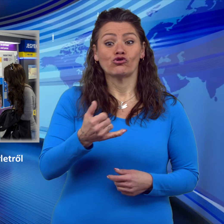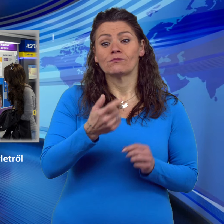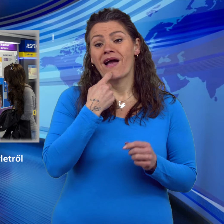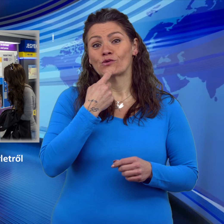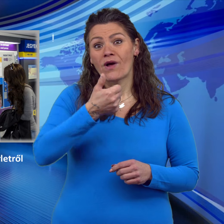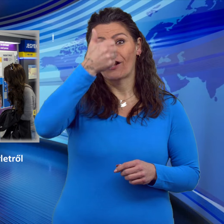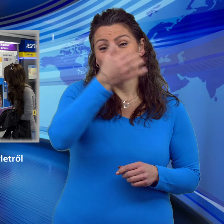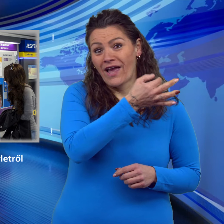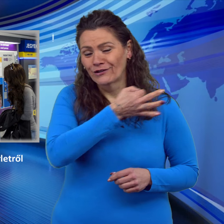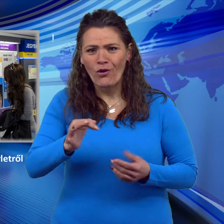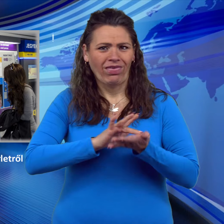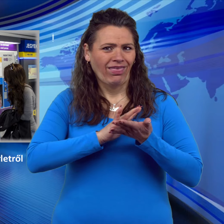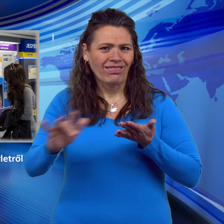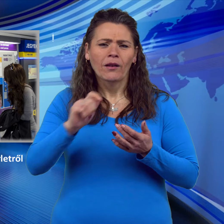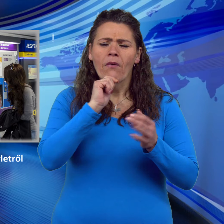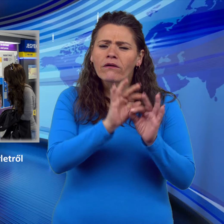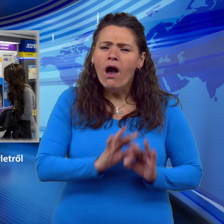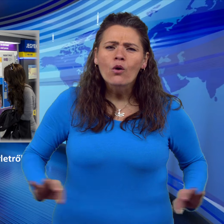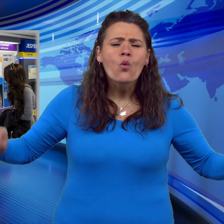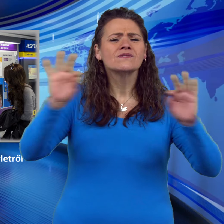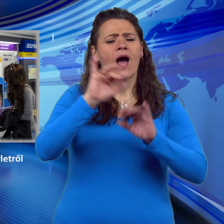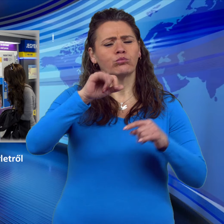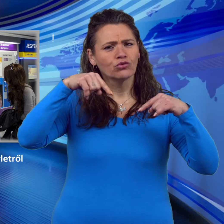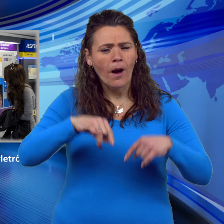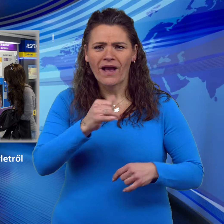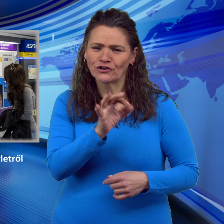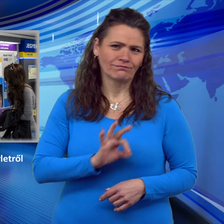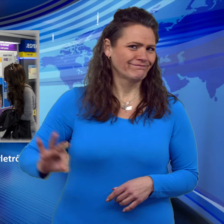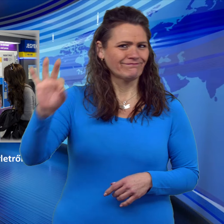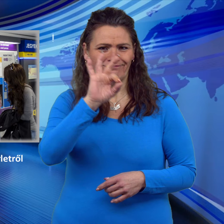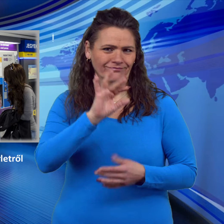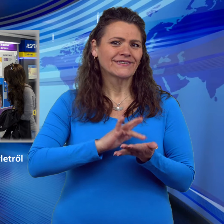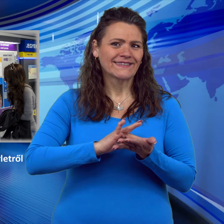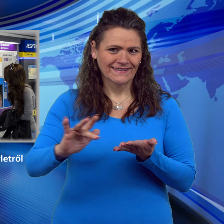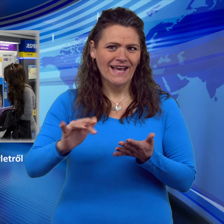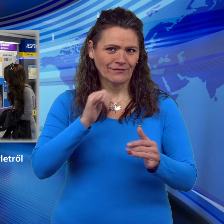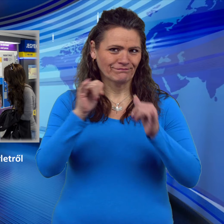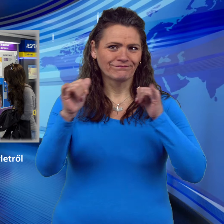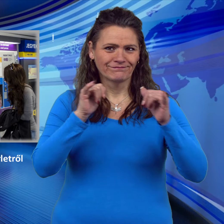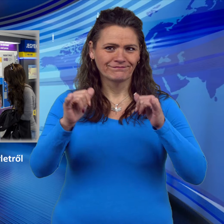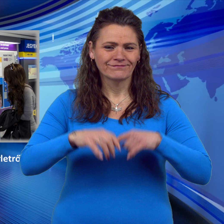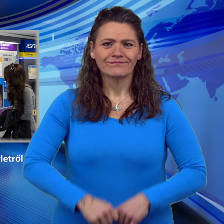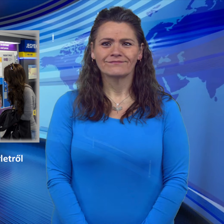2024 március 1-től ingyen utazhat főváros egész területén, és egész országban is.